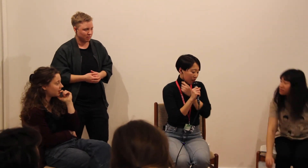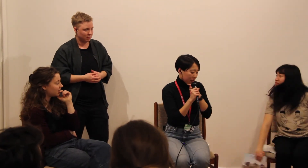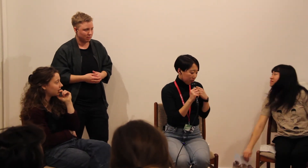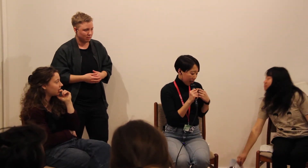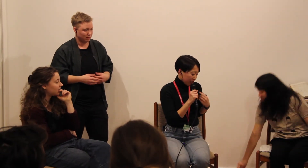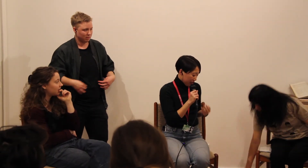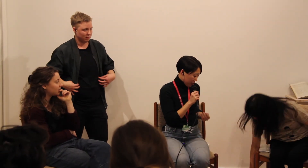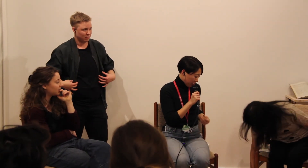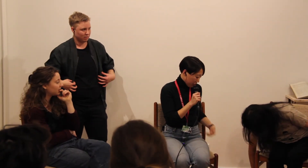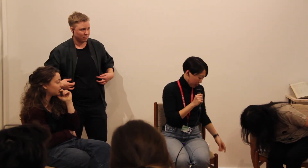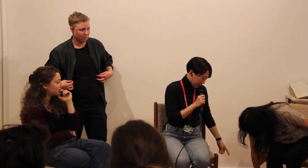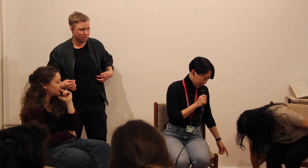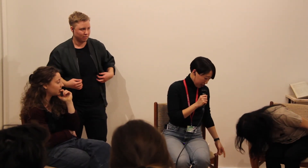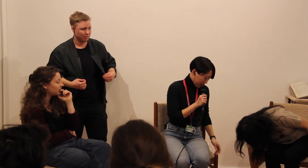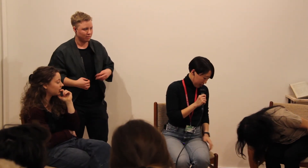Der Film ist noch nicht erschienen.